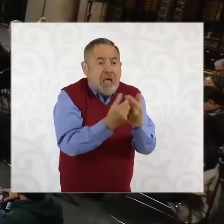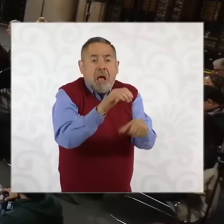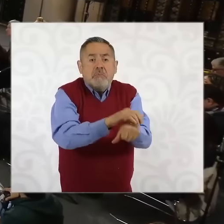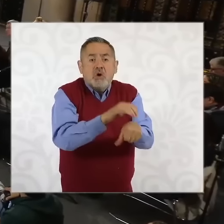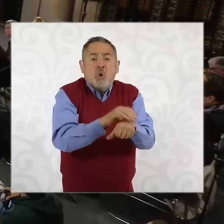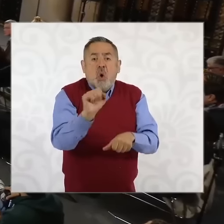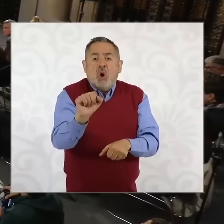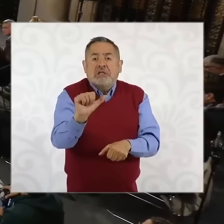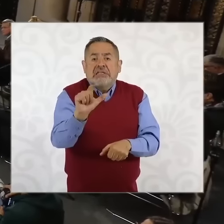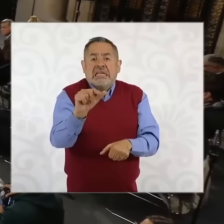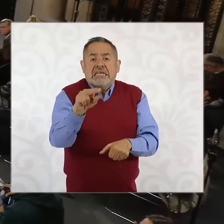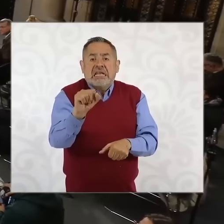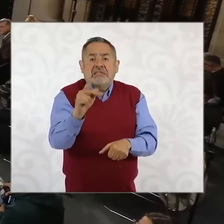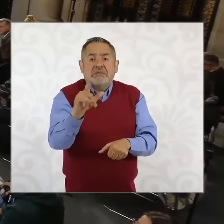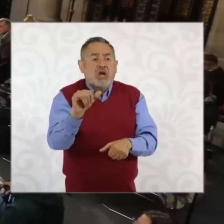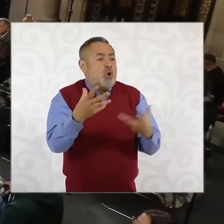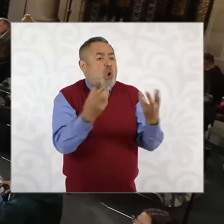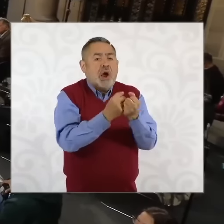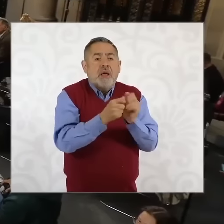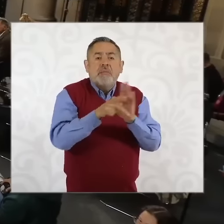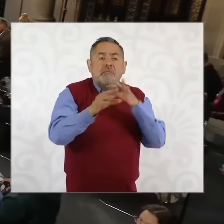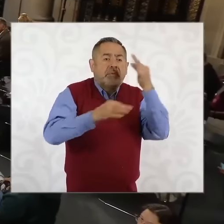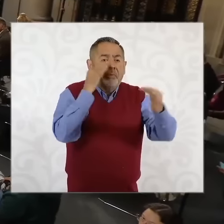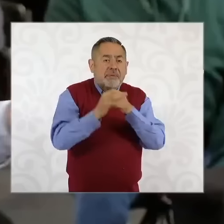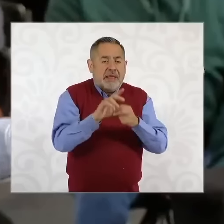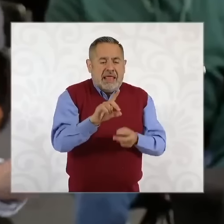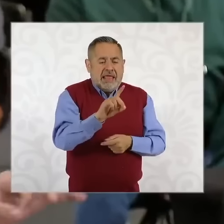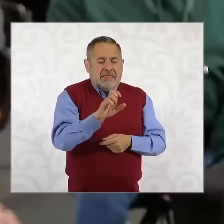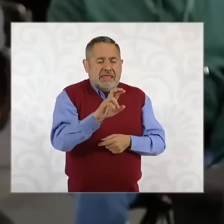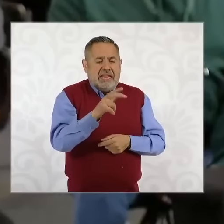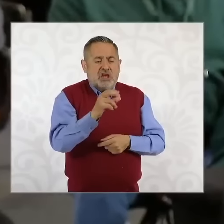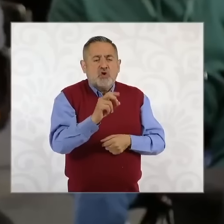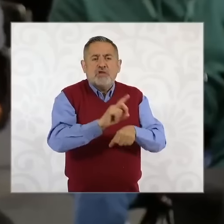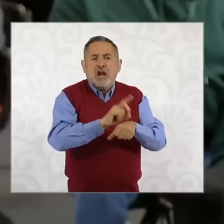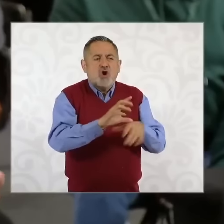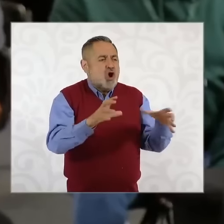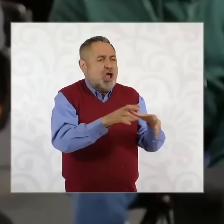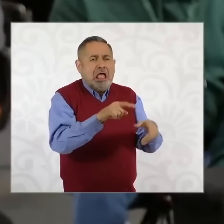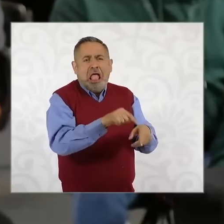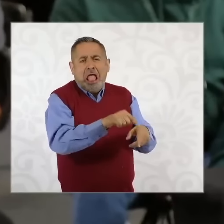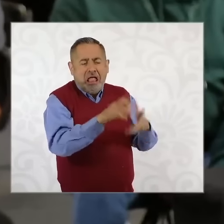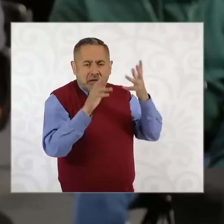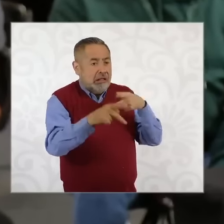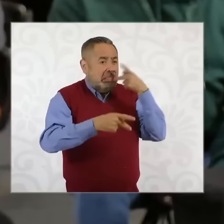la Agencia de La Derecha Diario. Y concluye esta cita de berborrea de odio a la altura de su papel